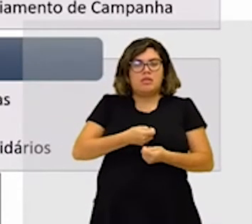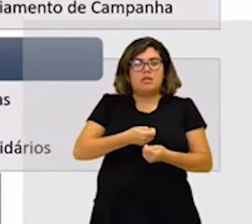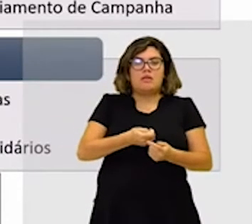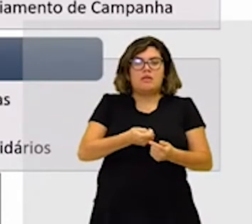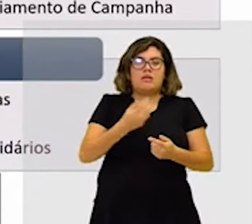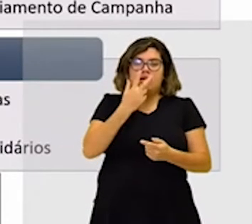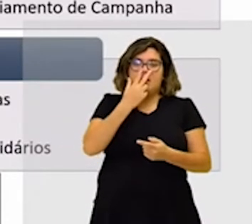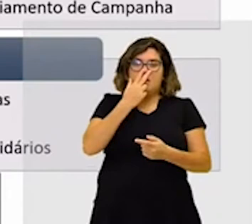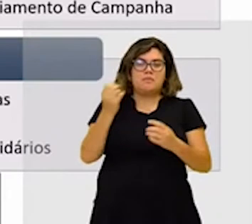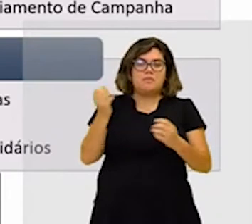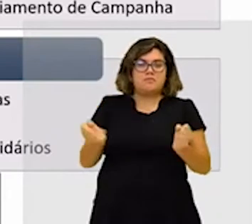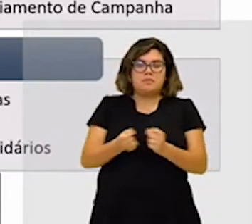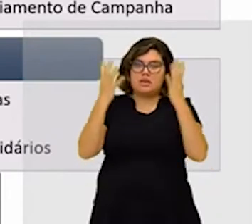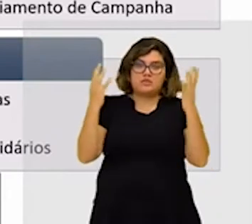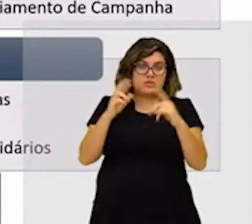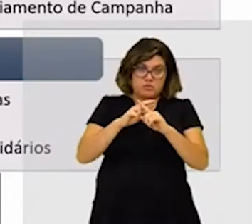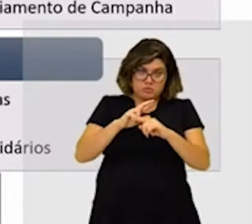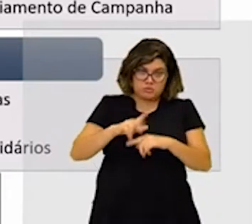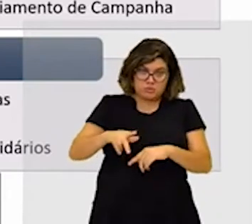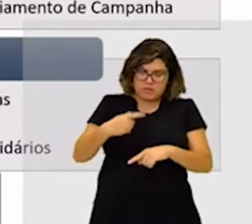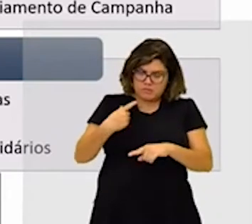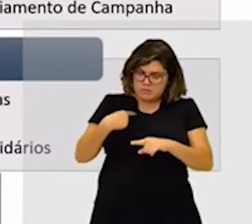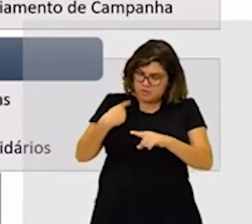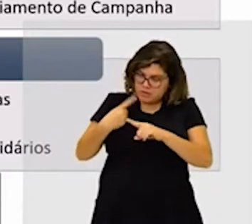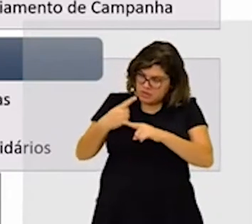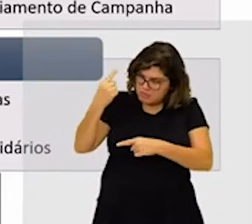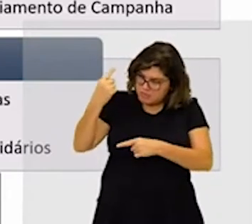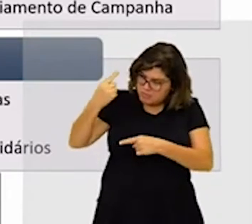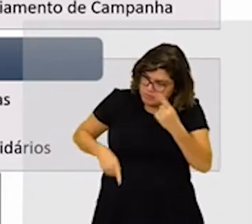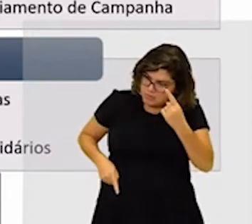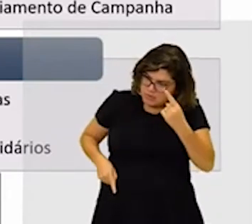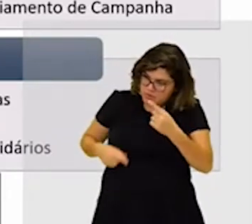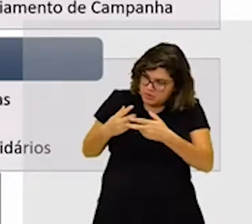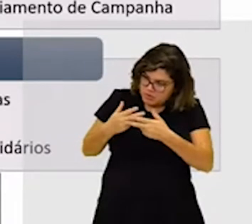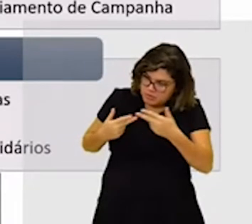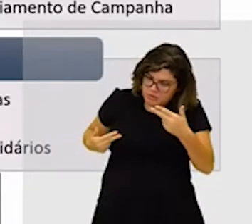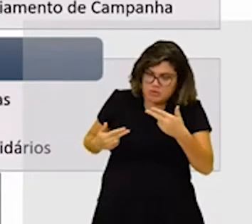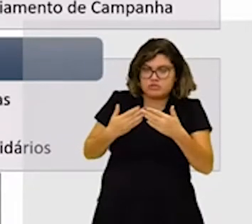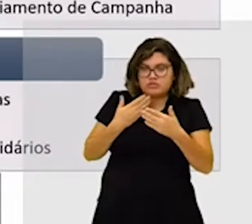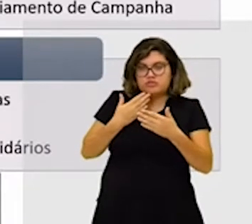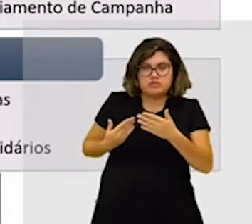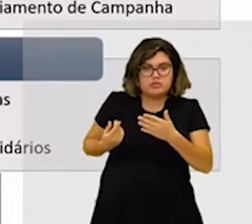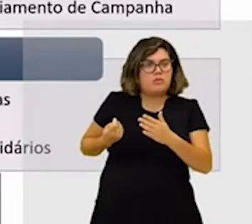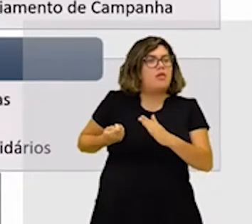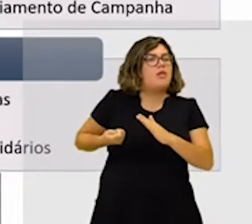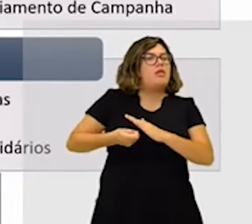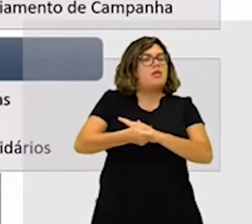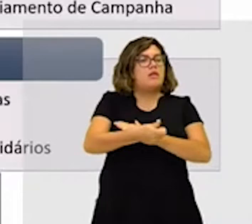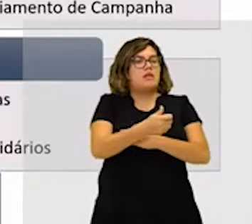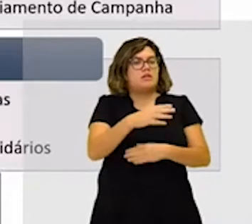é porque passa a ser proibido um determinado fundo financiador na legislação eleitoral que nós temos